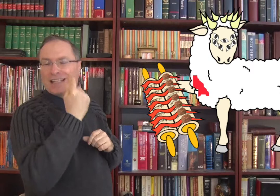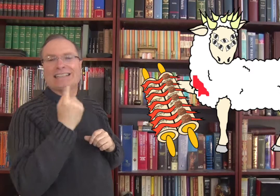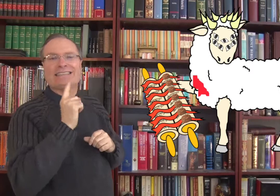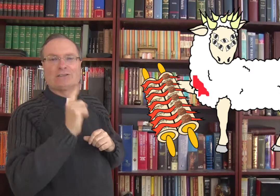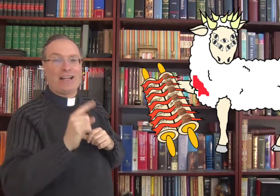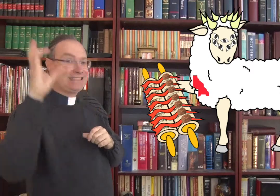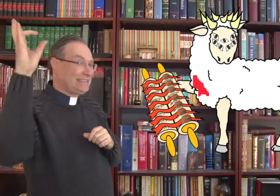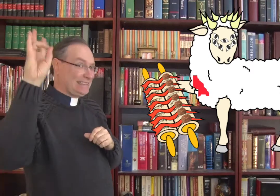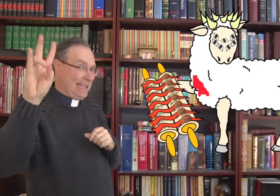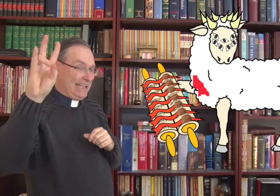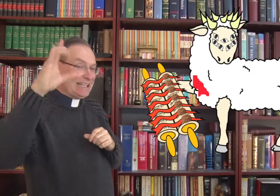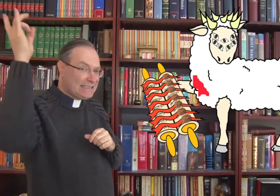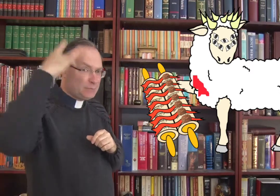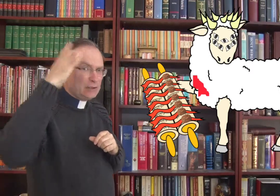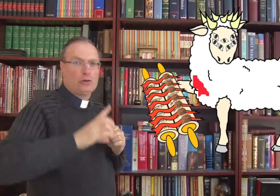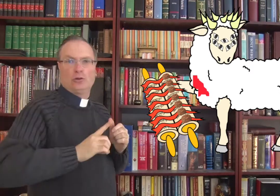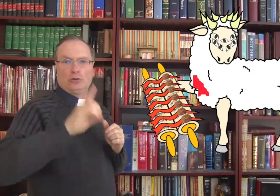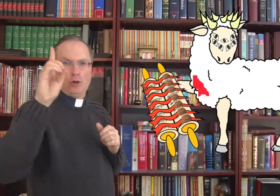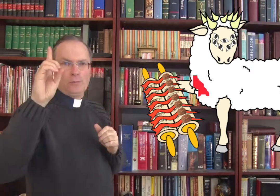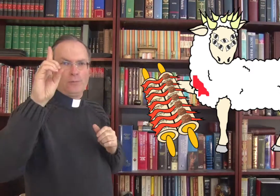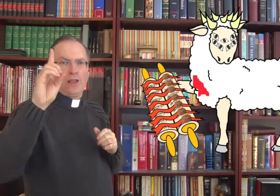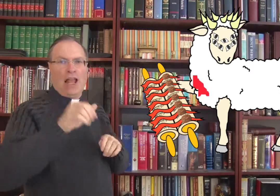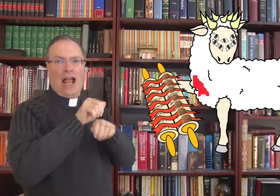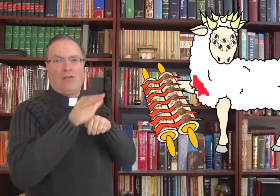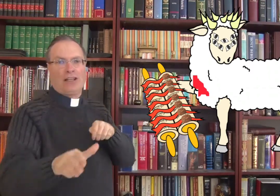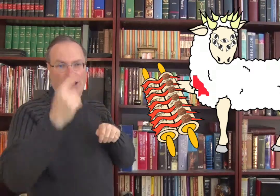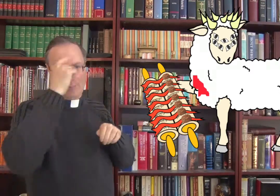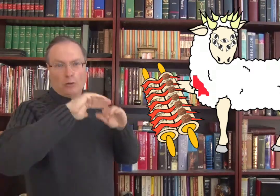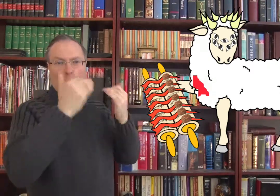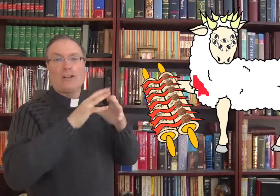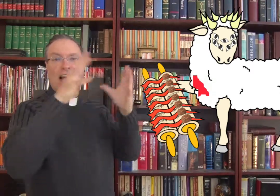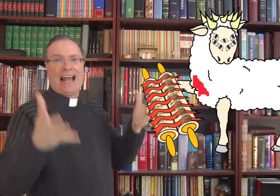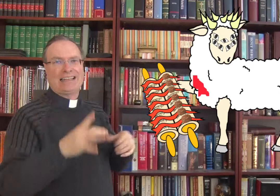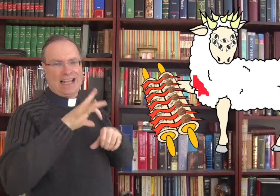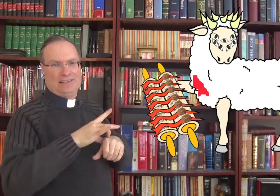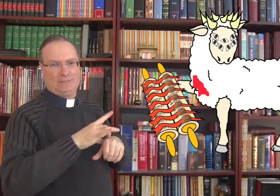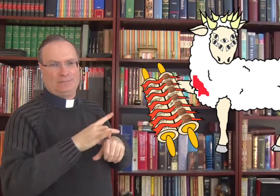qui sont les sept esprits de Dieu envoyés par toute la terre.